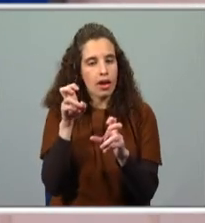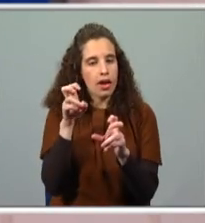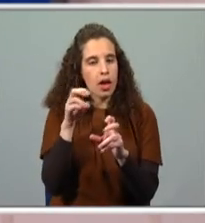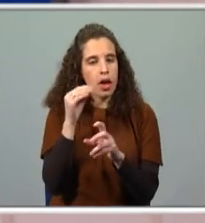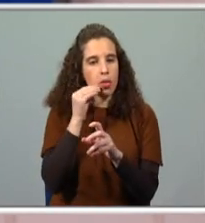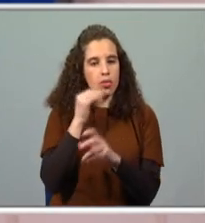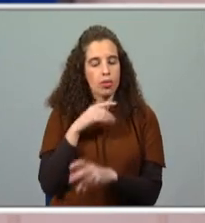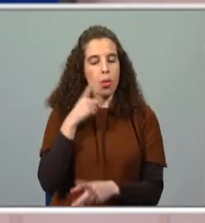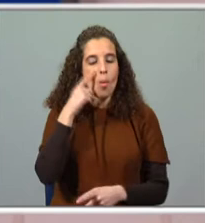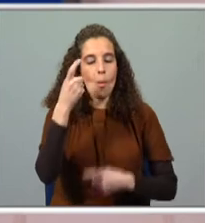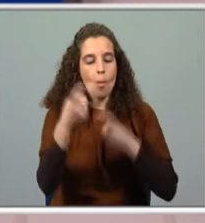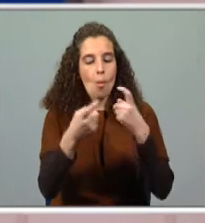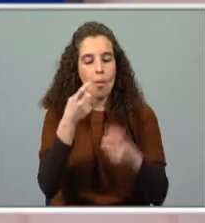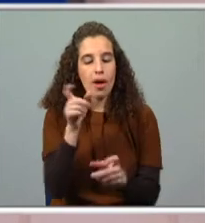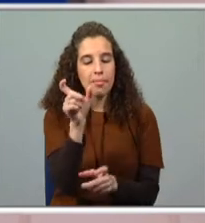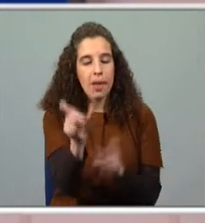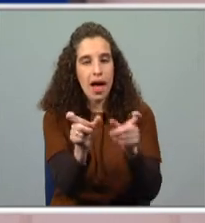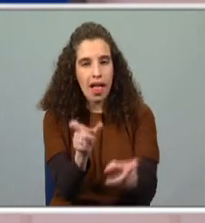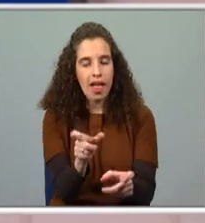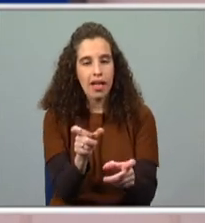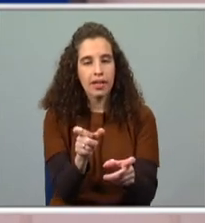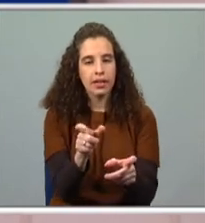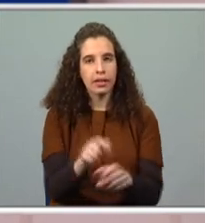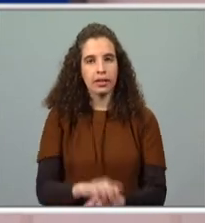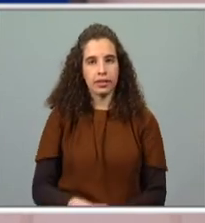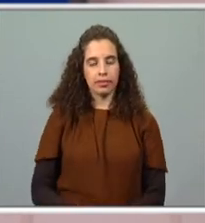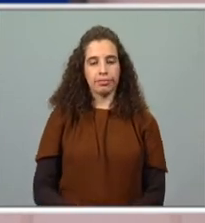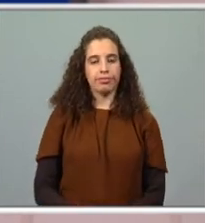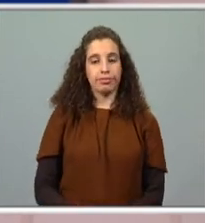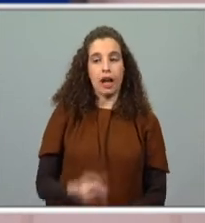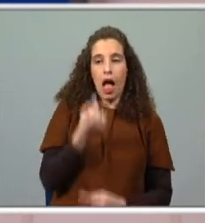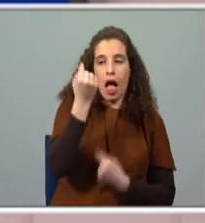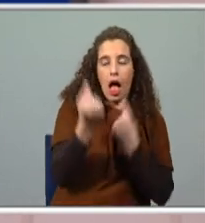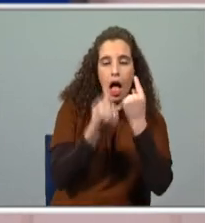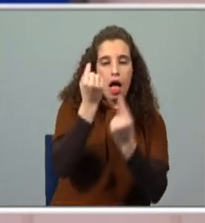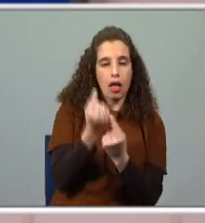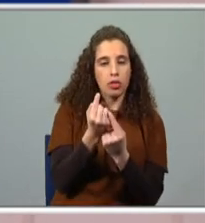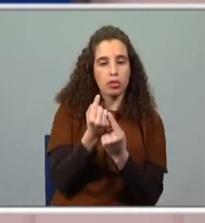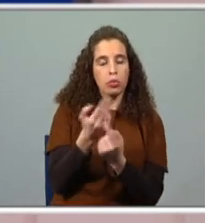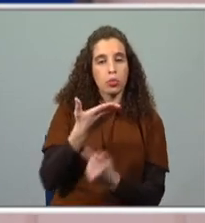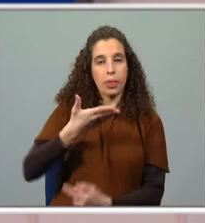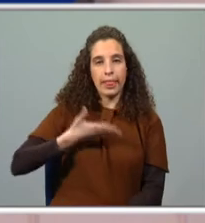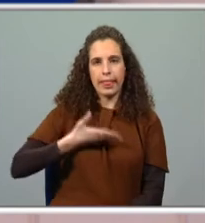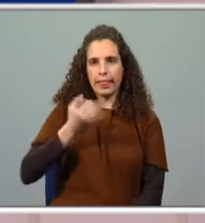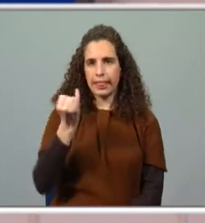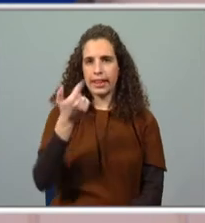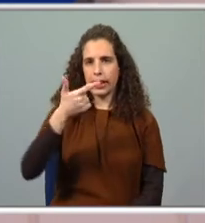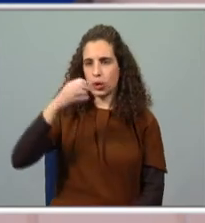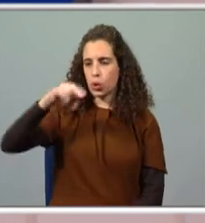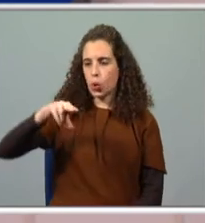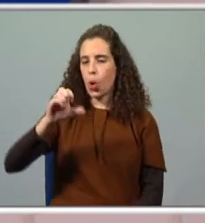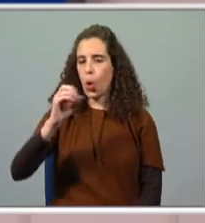caçar palavras que tenham algum alguns destes ditongos ou então iniciar a 尋找有一些的詞這些雙元音或開始